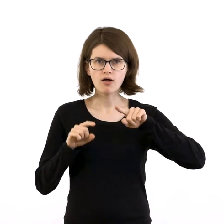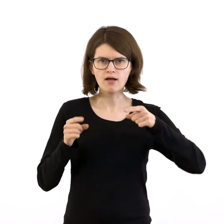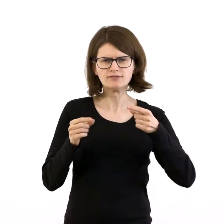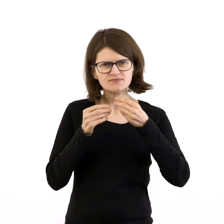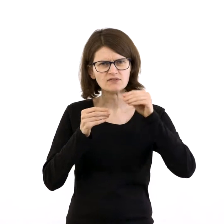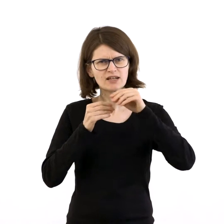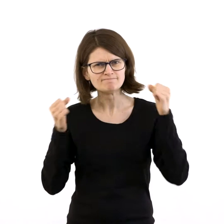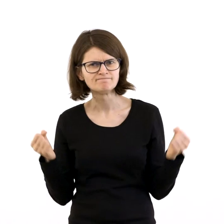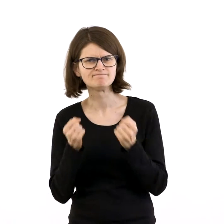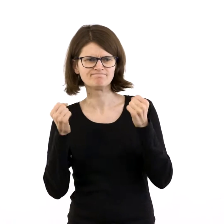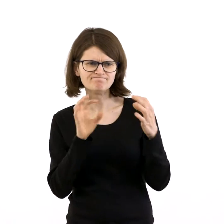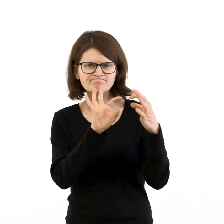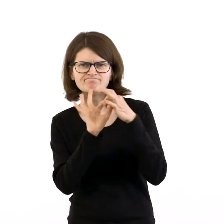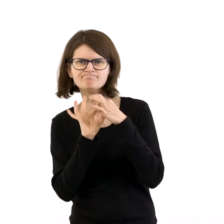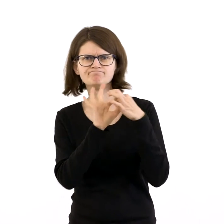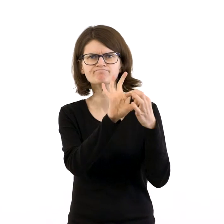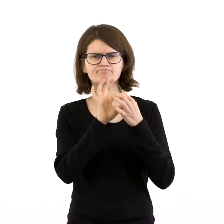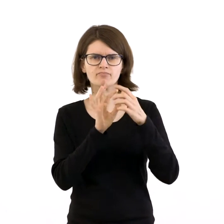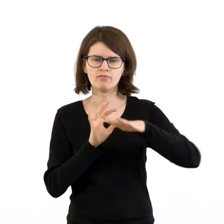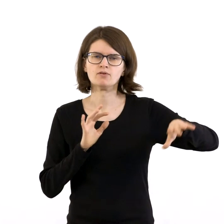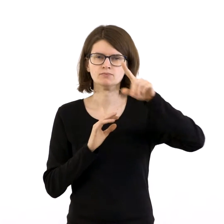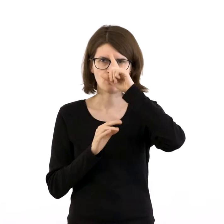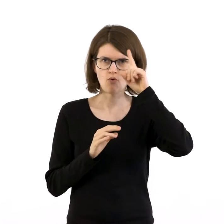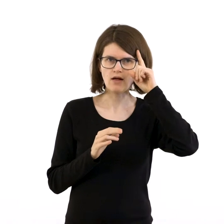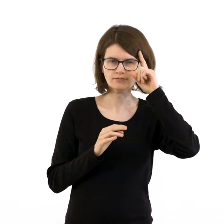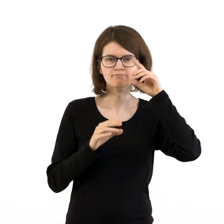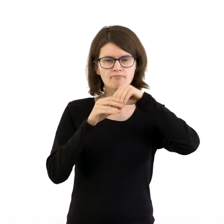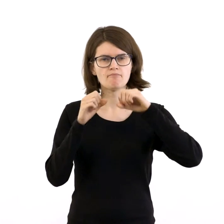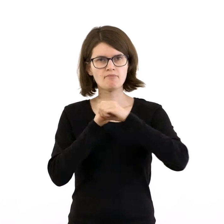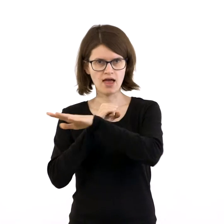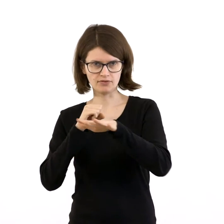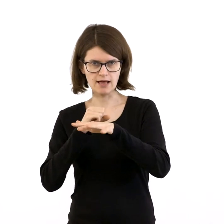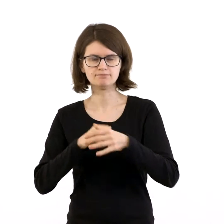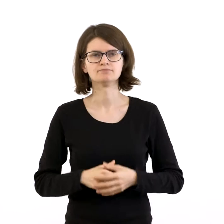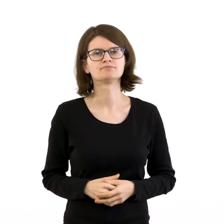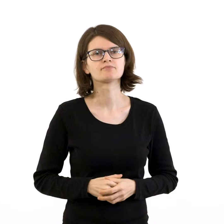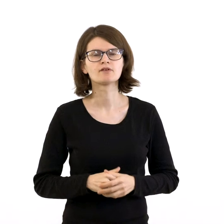Coraz więcej organizacji bardzo stawia na silną relację ze społecznością w mediach społecznościowych – właśnie dlatego